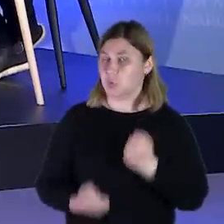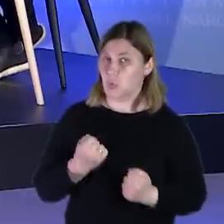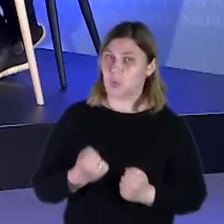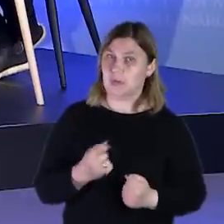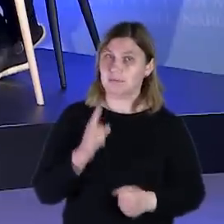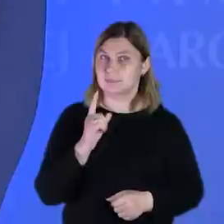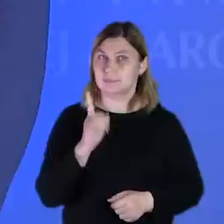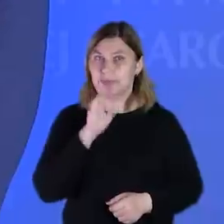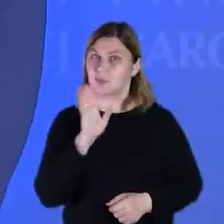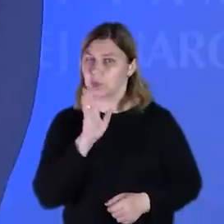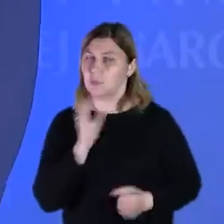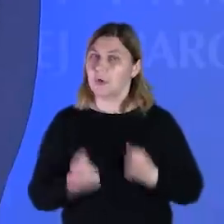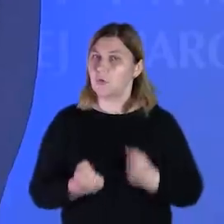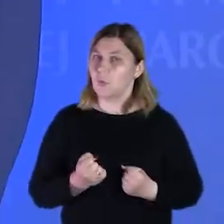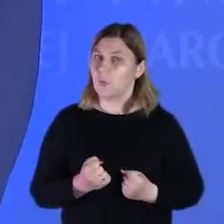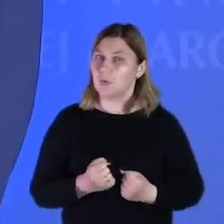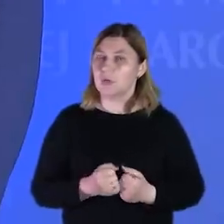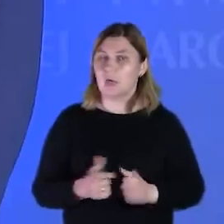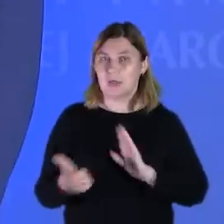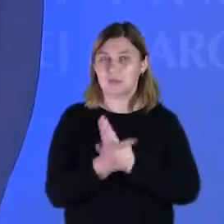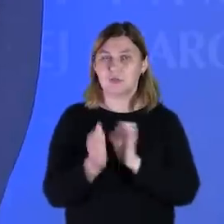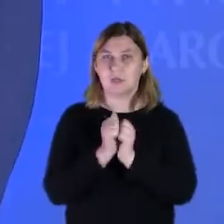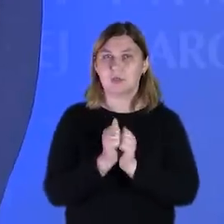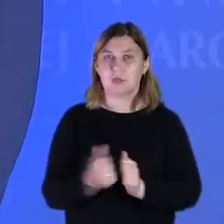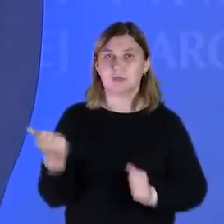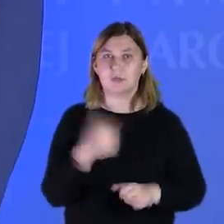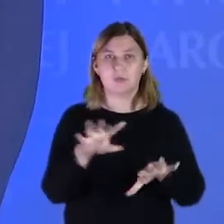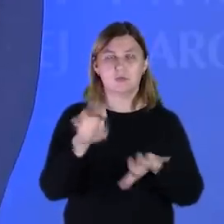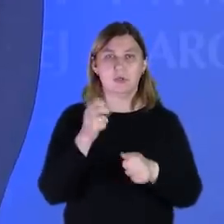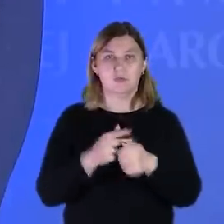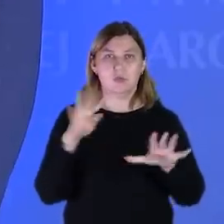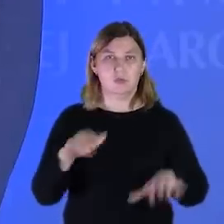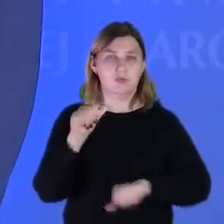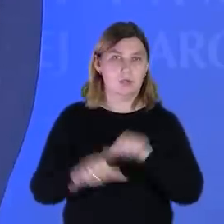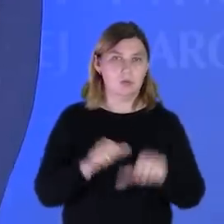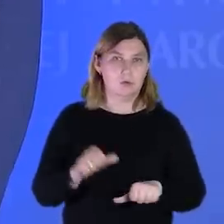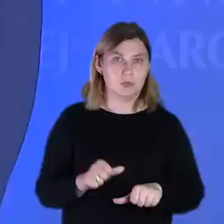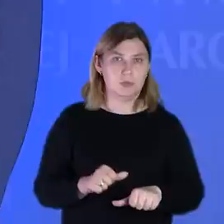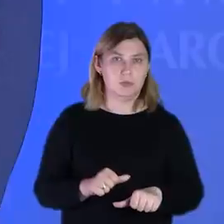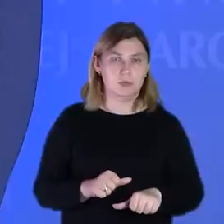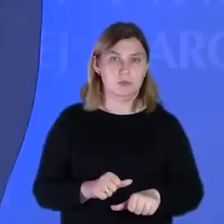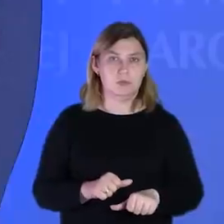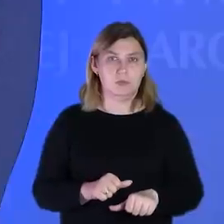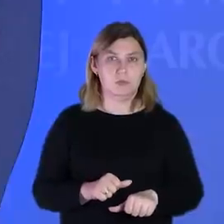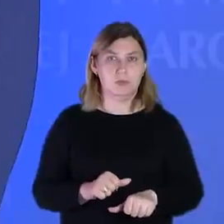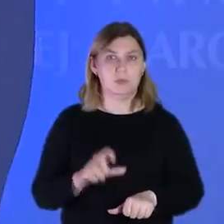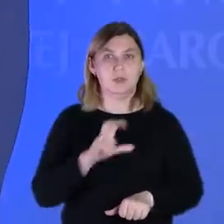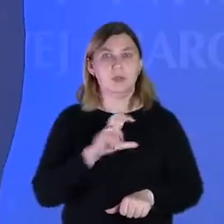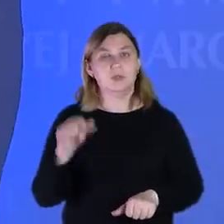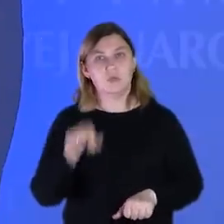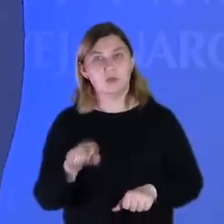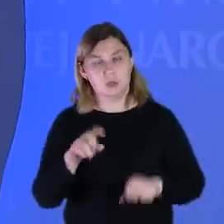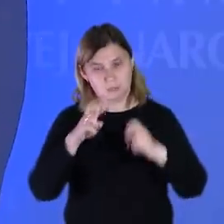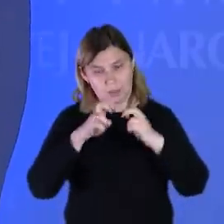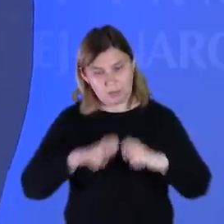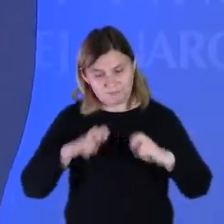z pozoru trudne. 17 września '39 rok. Czy to była taka weryfikacja trudna dla